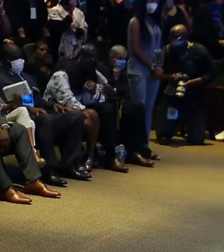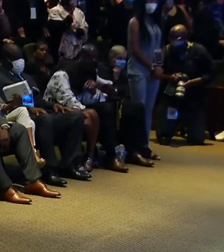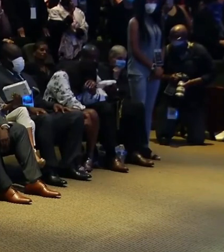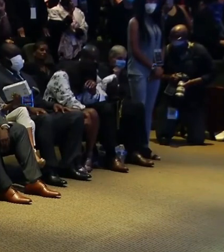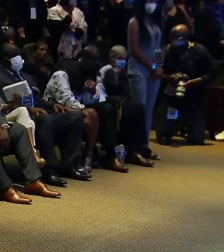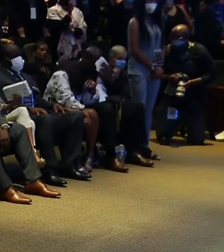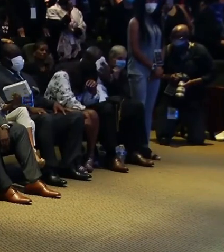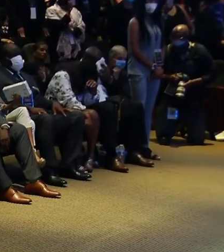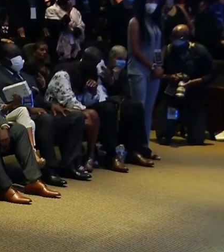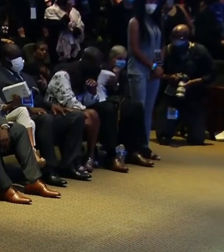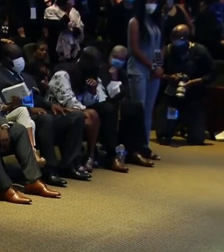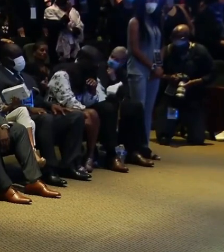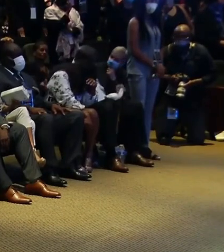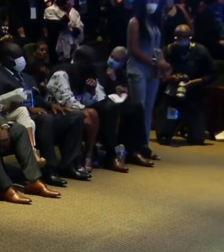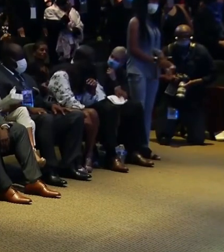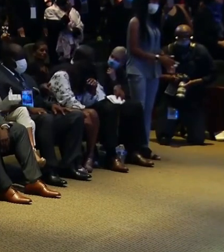för alla mina behov "